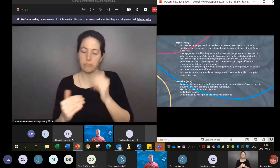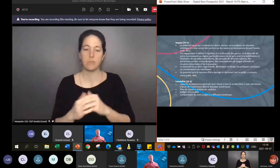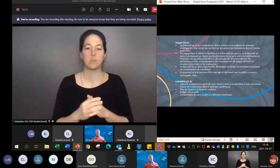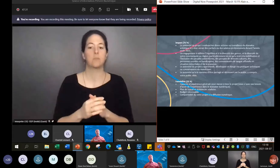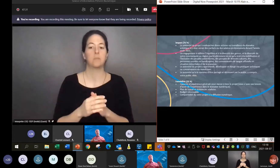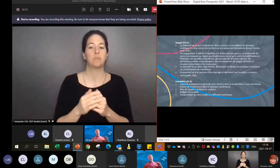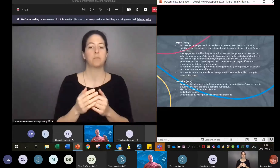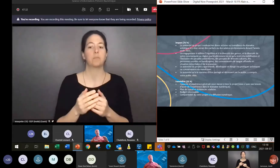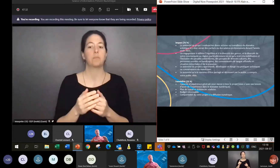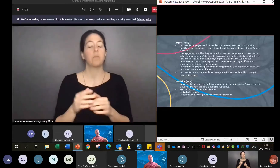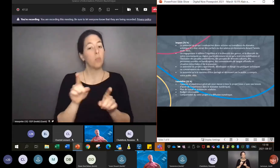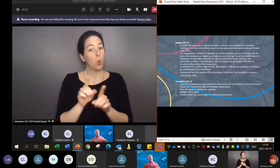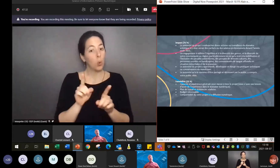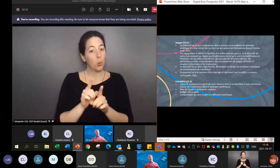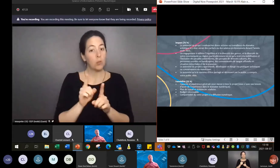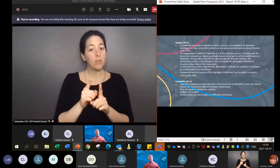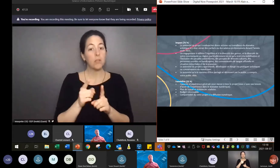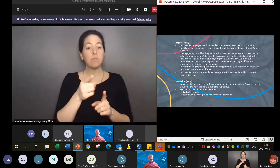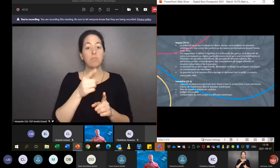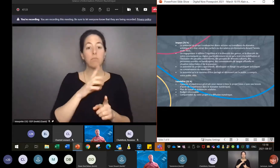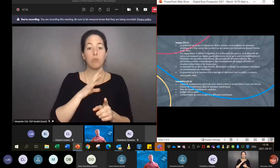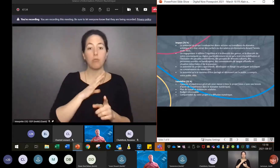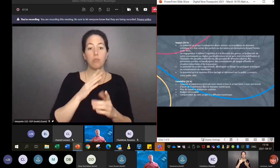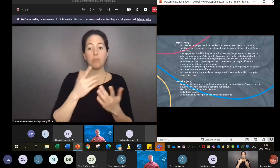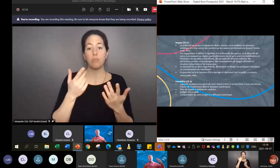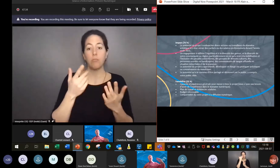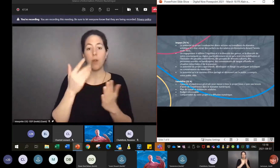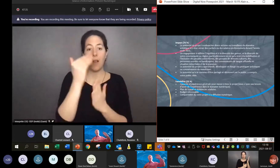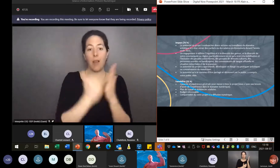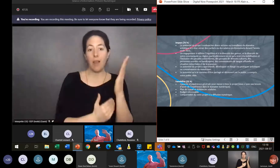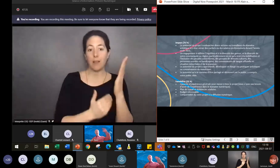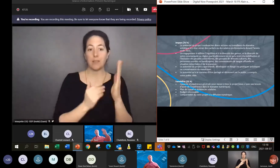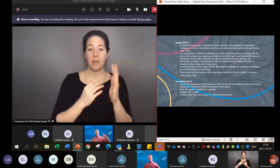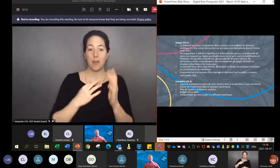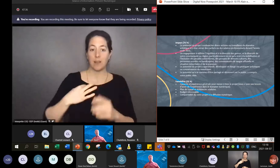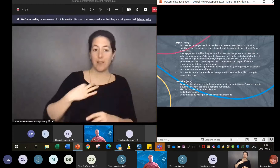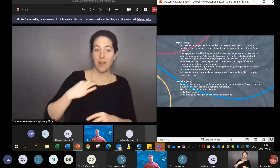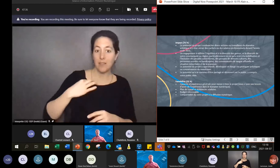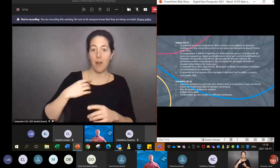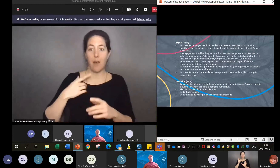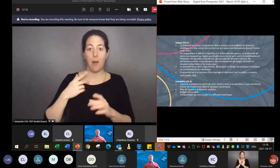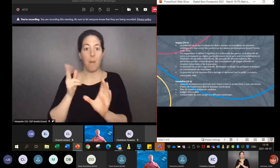liste de candidats et de participants,